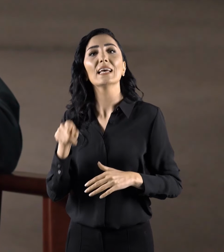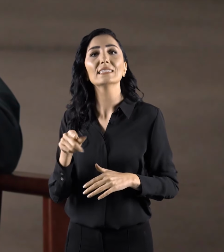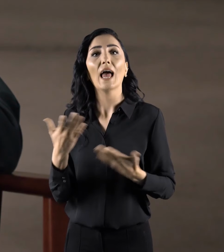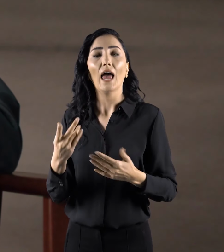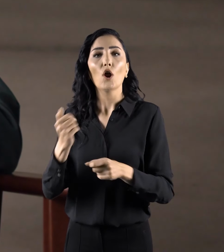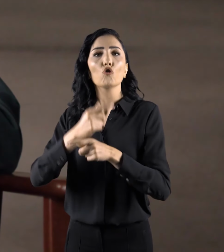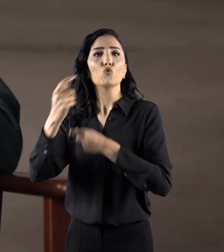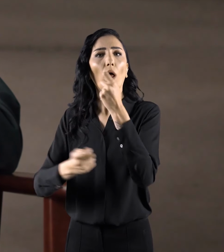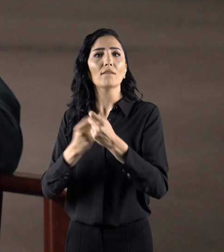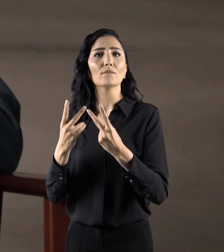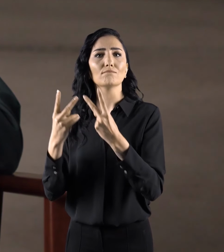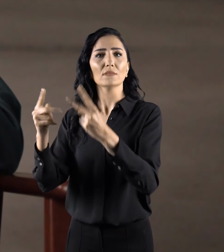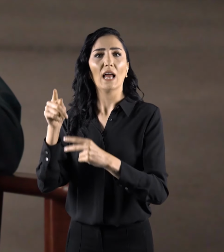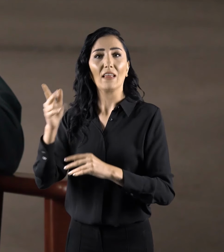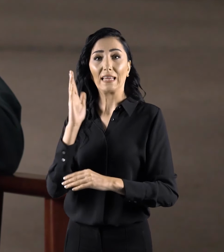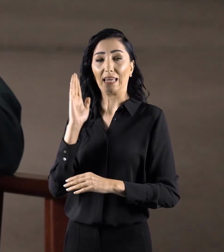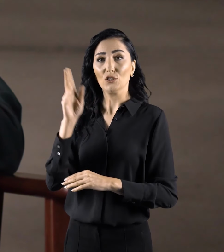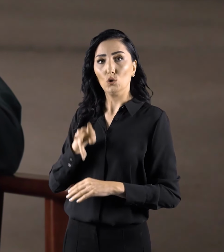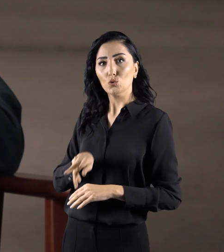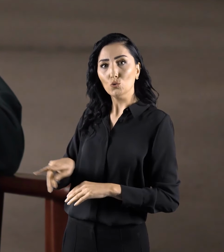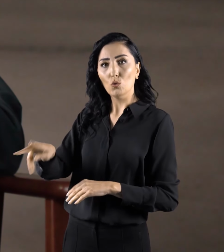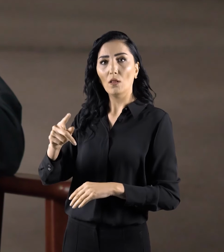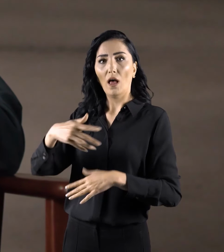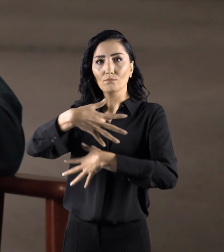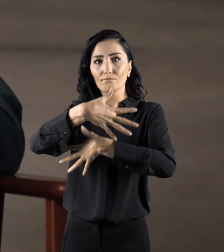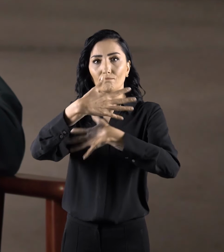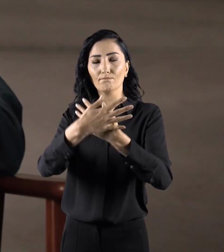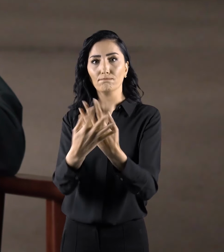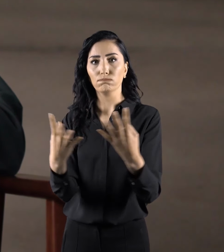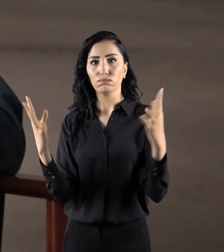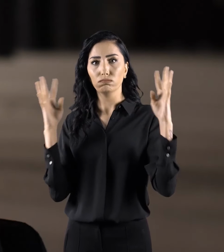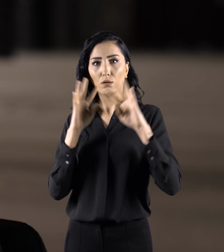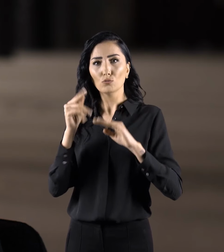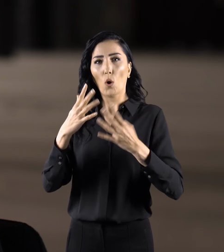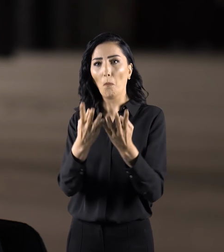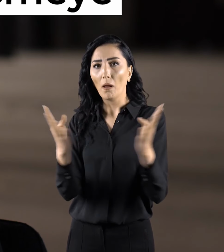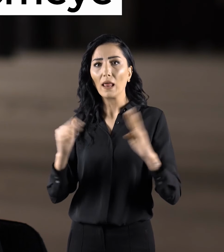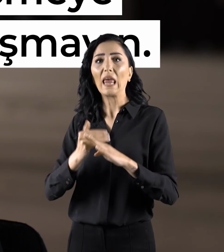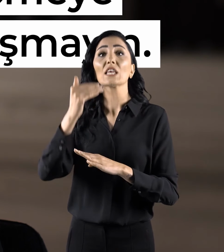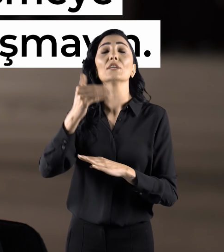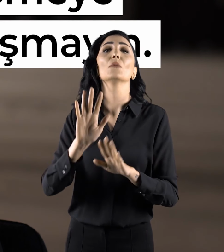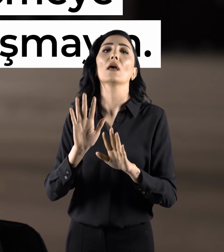eğer yetkililer tarafından gideceğiniz yola barikatlar kurulmuşsa o barikatları geçmeye çalışmayın.